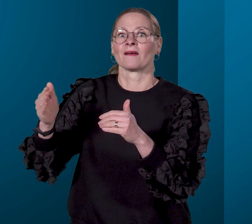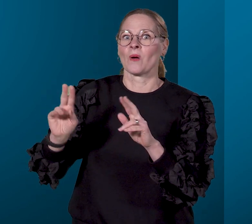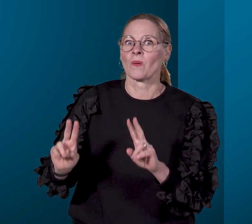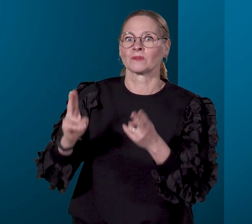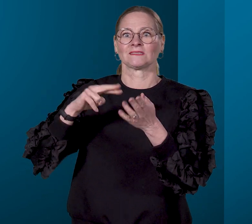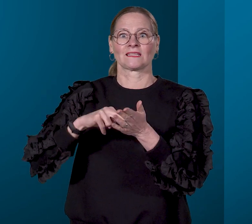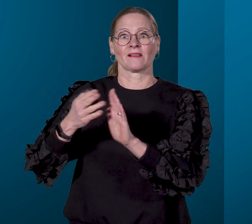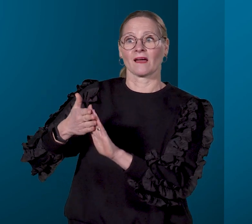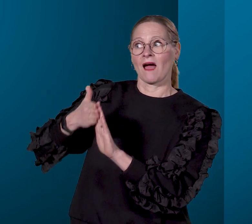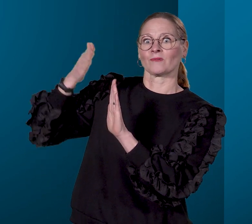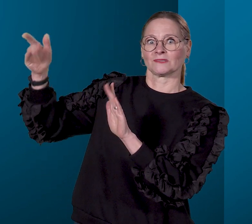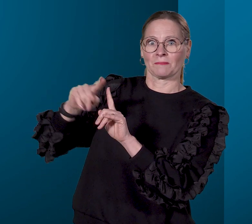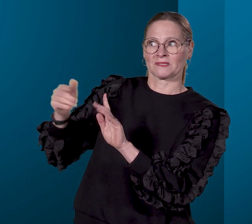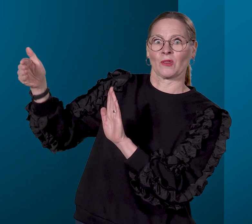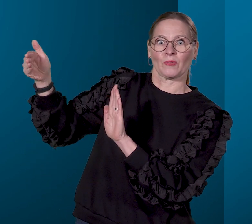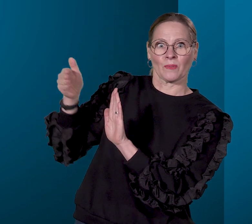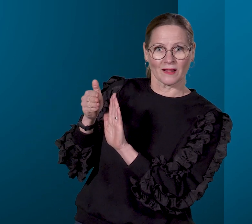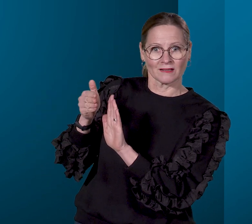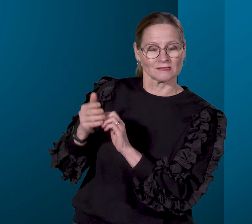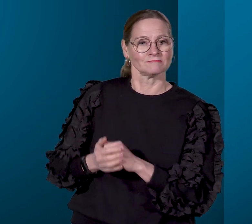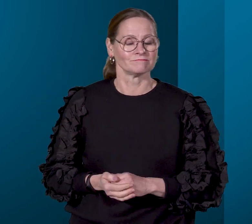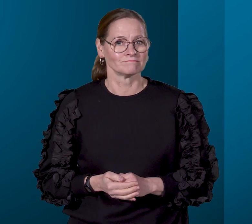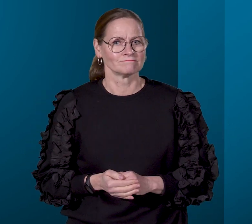ja uusi strategiakausi häämöttää päivä päivältä lähempänä.